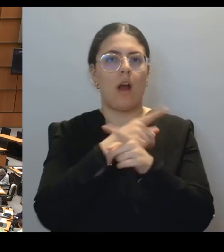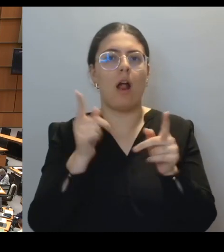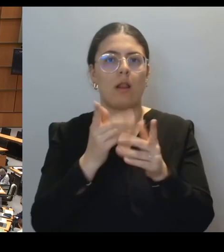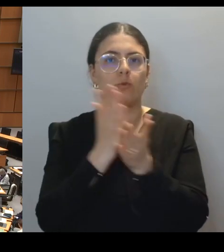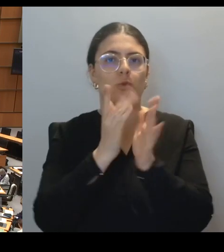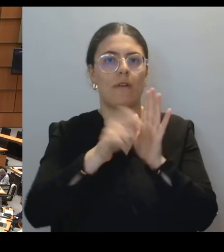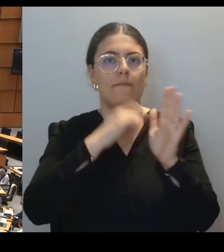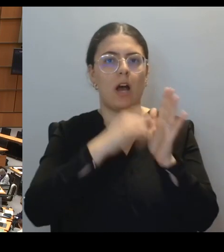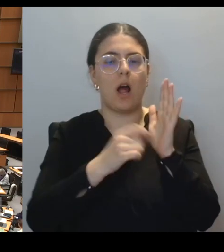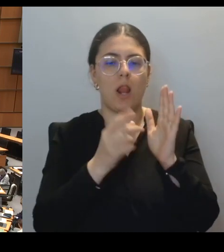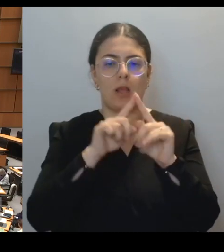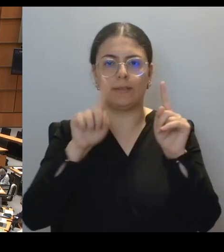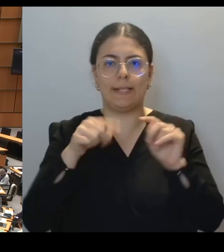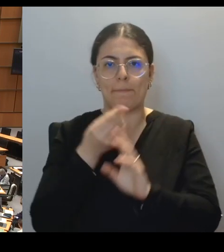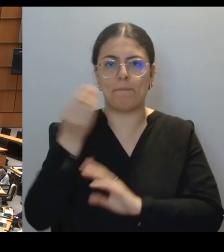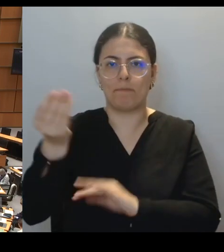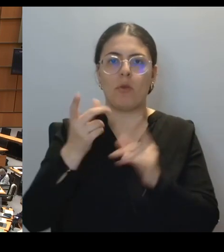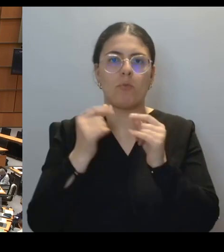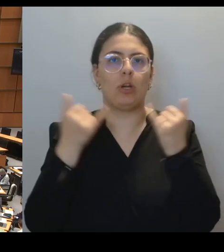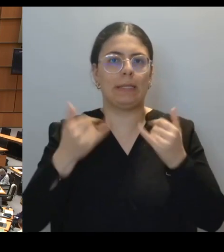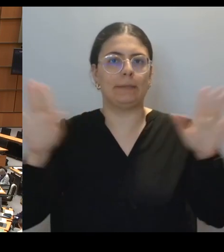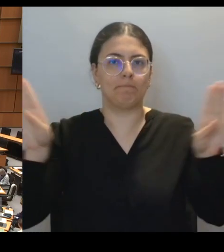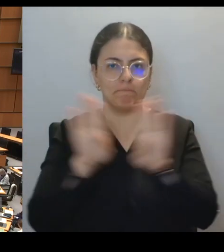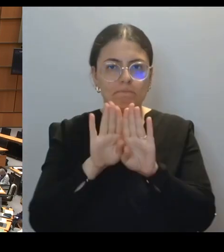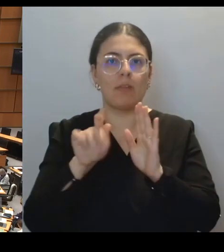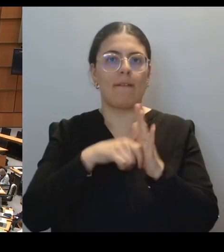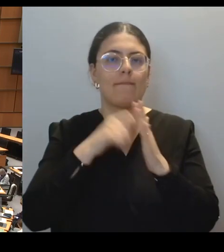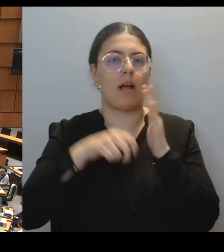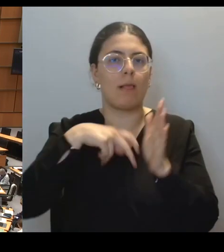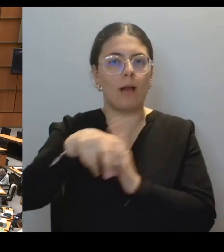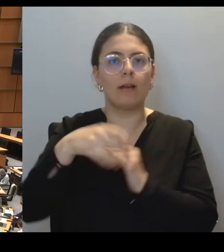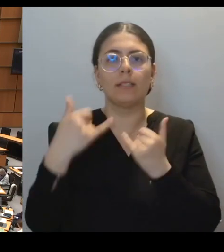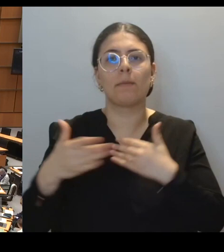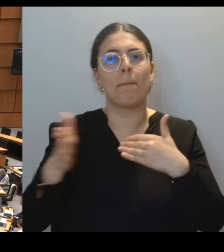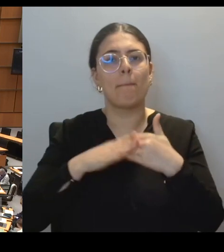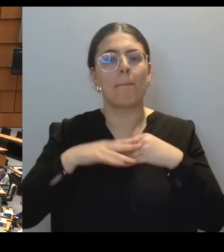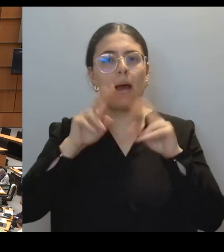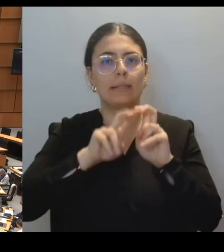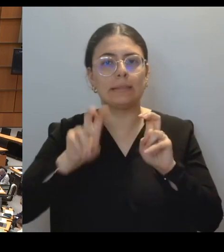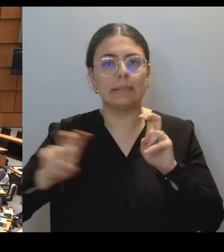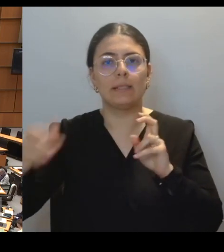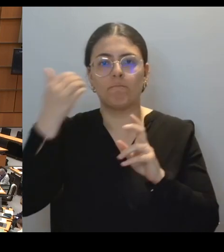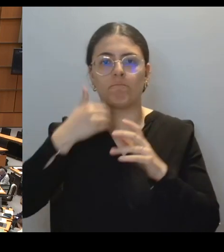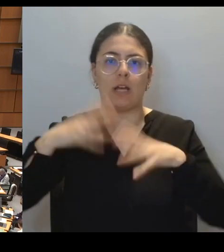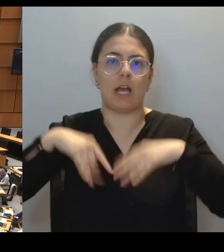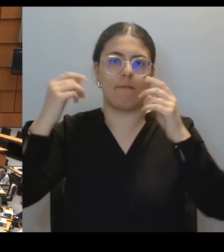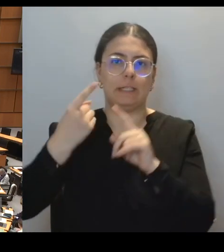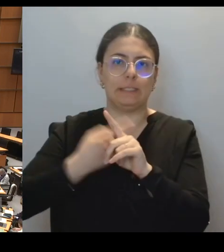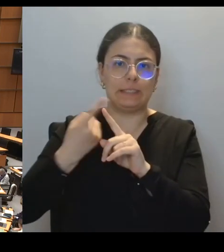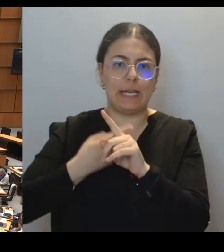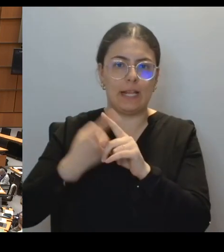Beisitzer, mit der Auszählung zu beginnen. Und wir setzen nach dem Abbau des Saaldienstes die Sitzung fort und